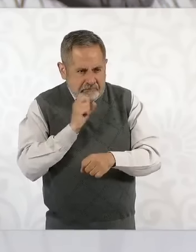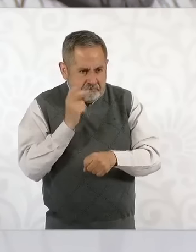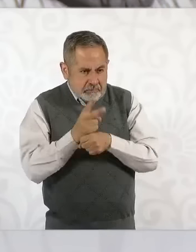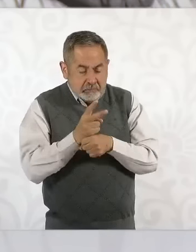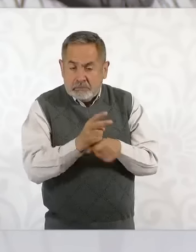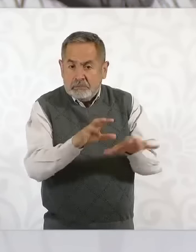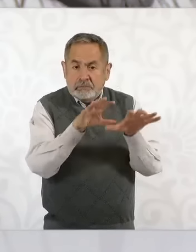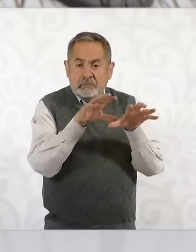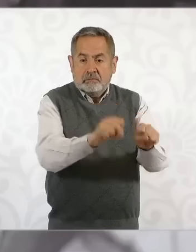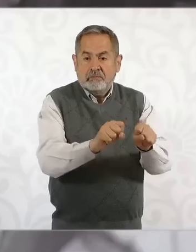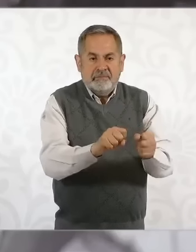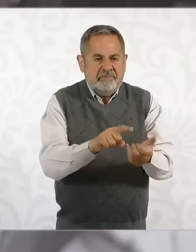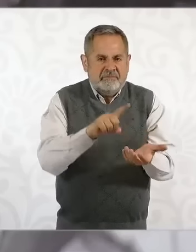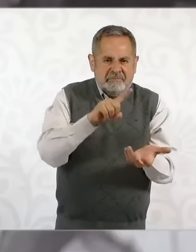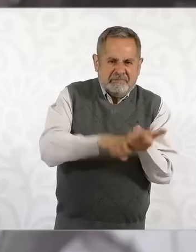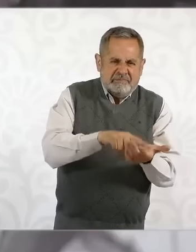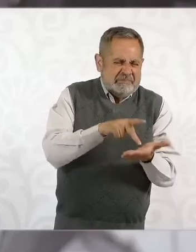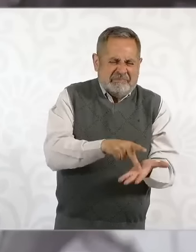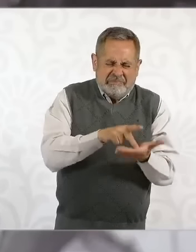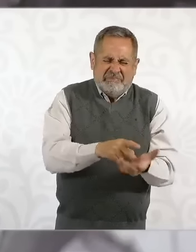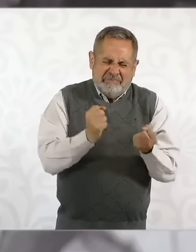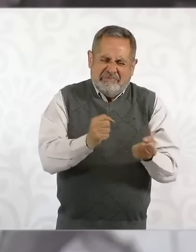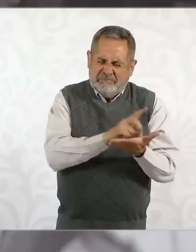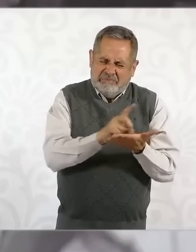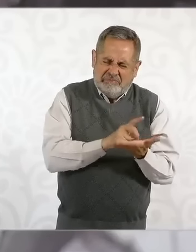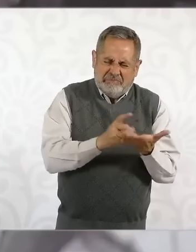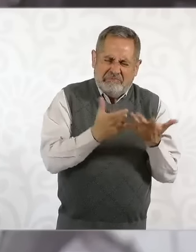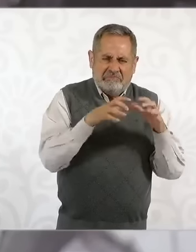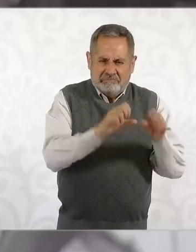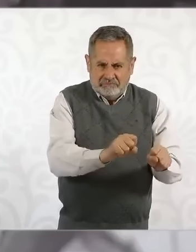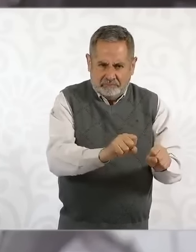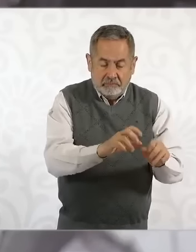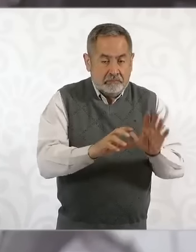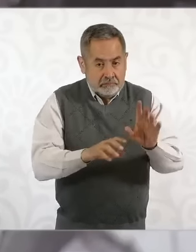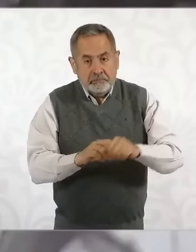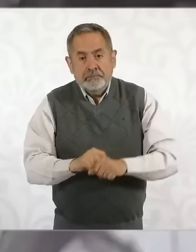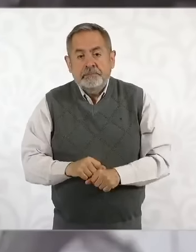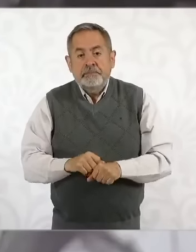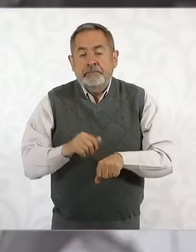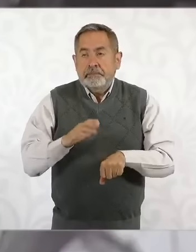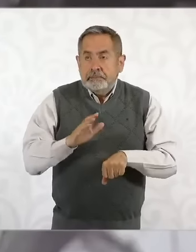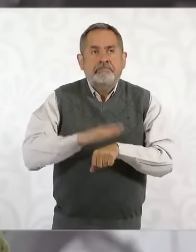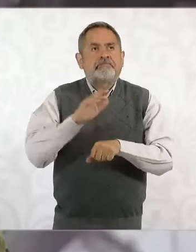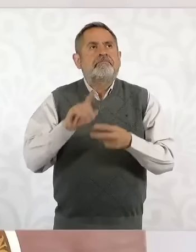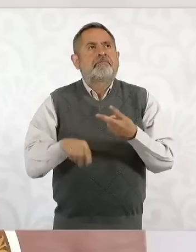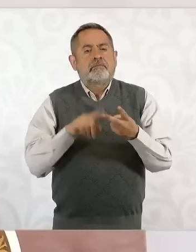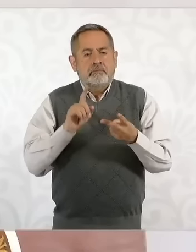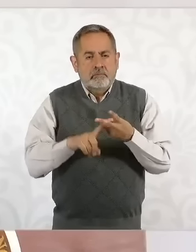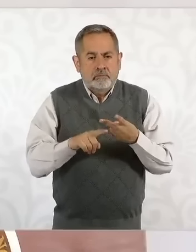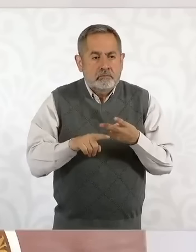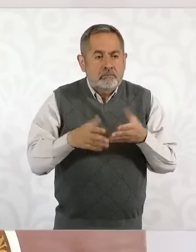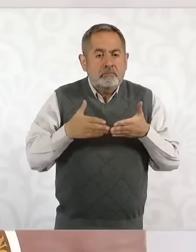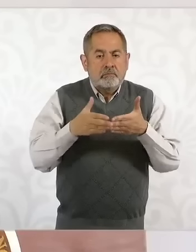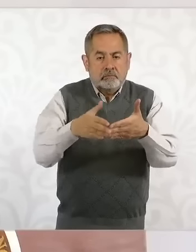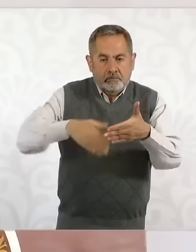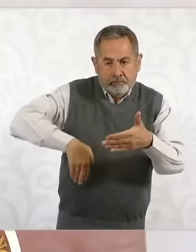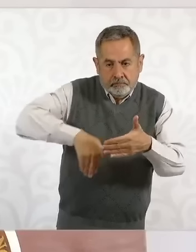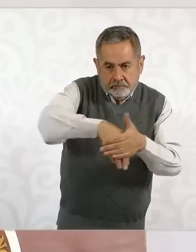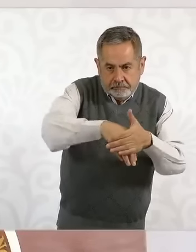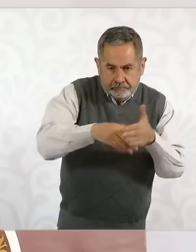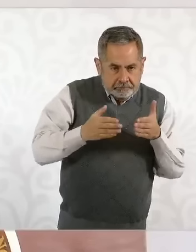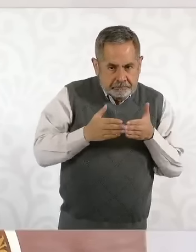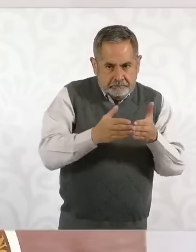principalmente cargadas con droga. Es además de esto, estamos cuidando los puertos porque muchas